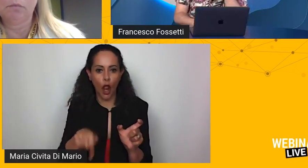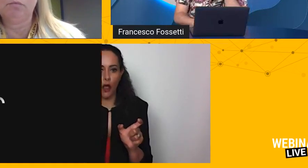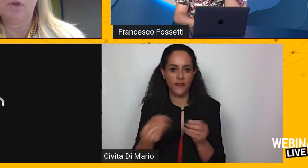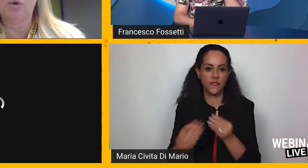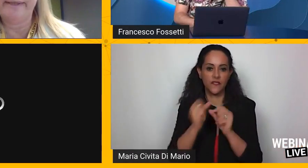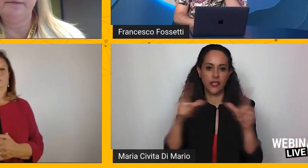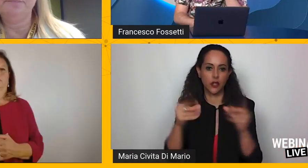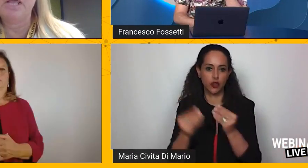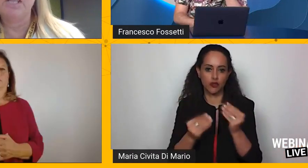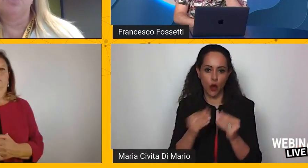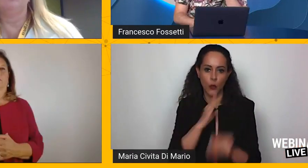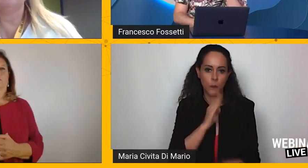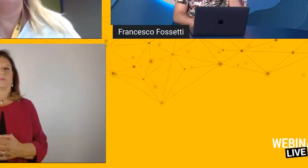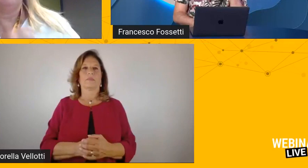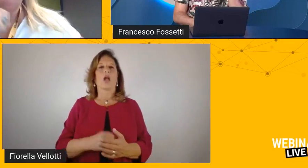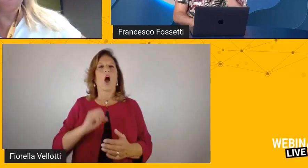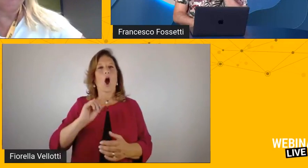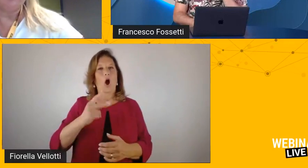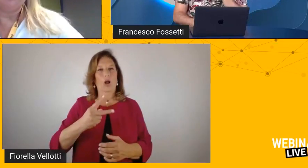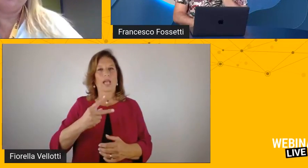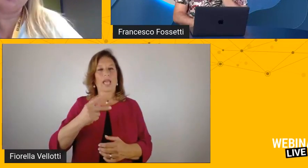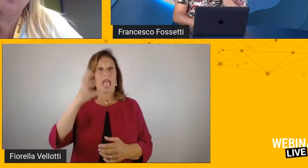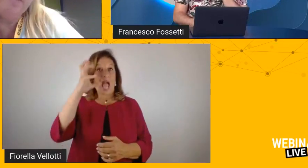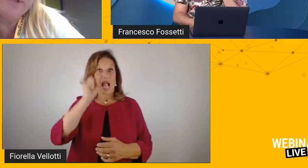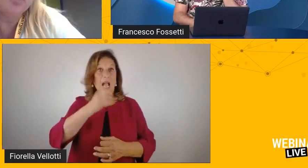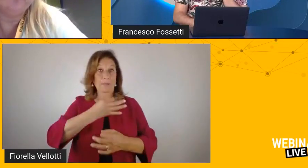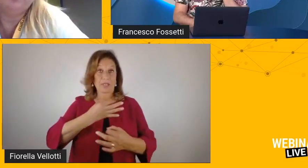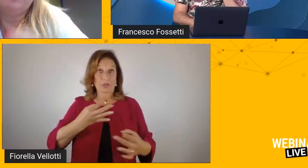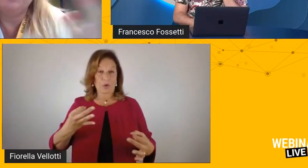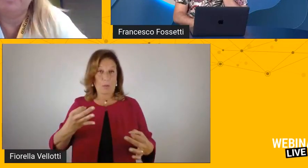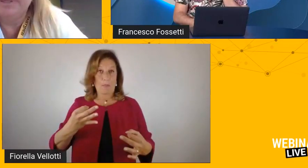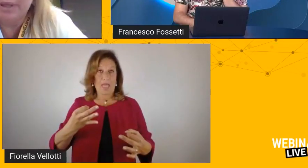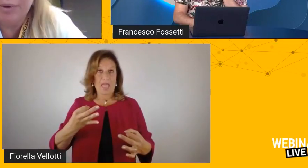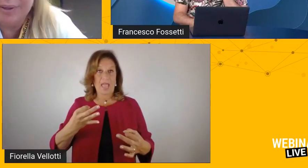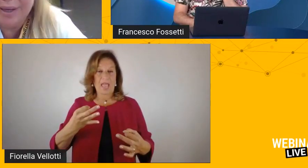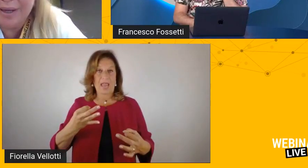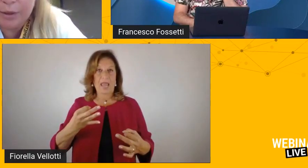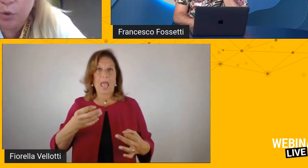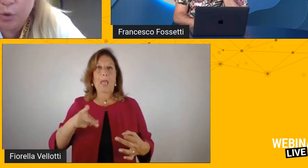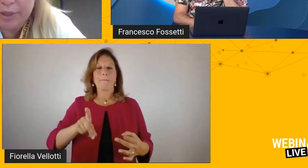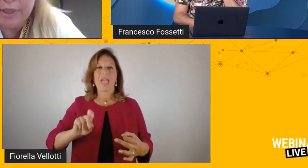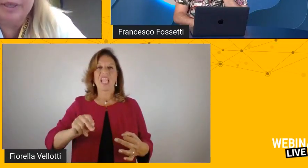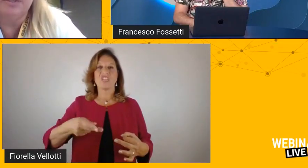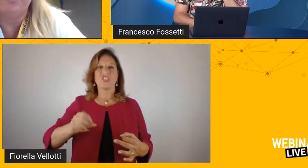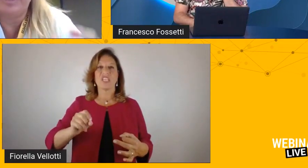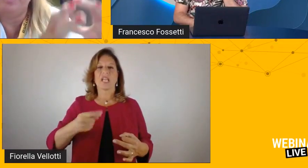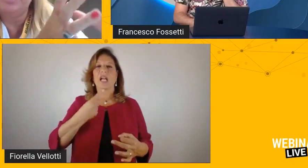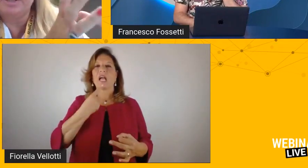sul videogioco okay quindi se ho ben capito Francesco il pagi